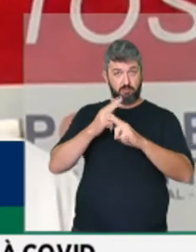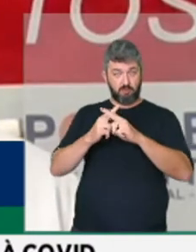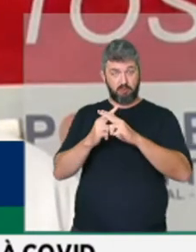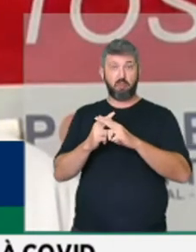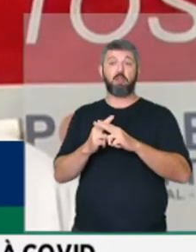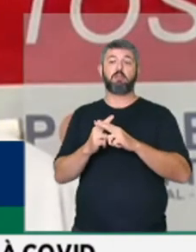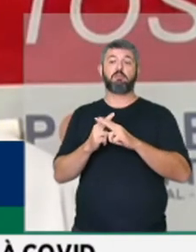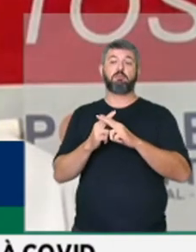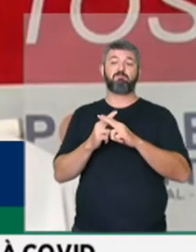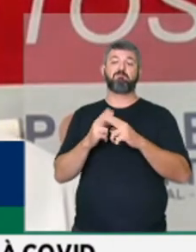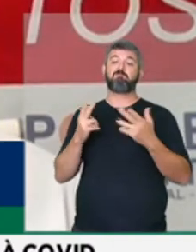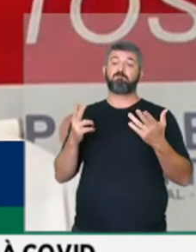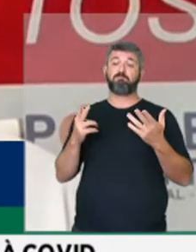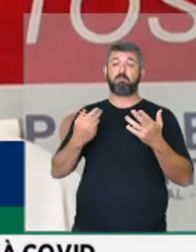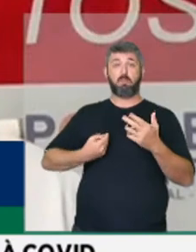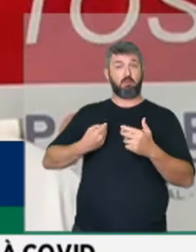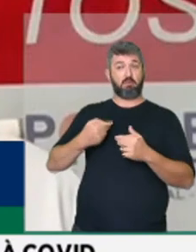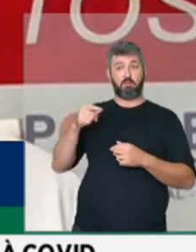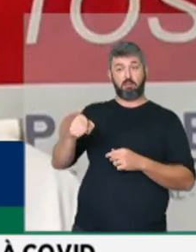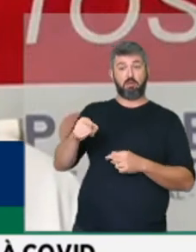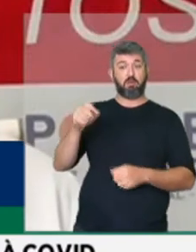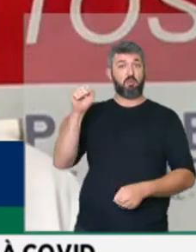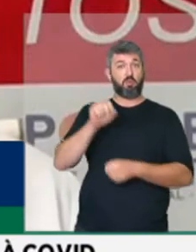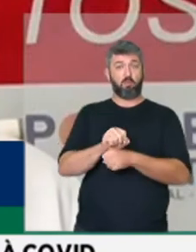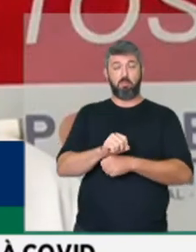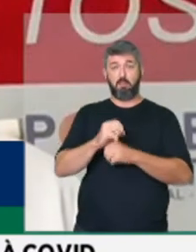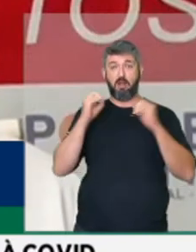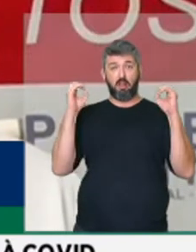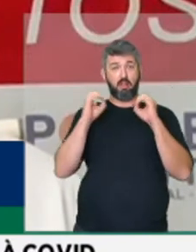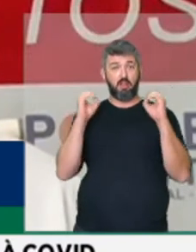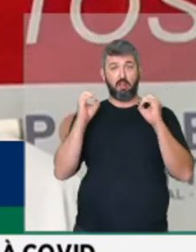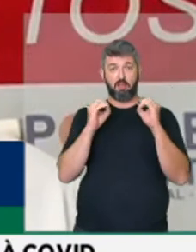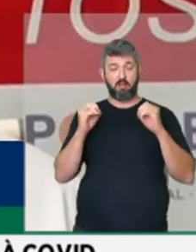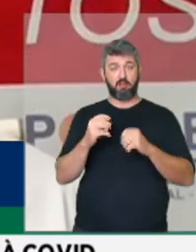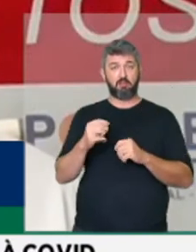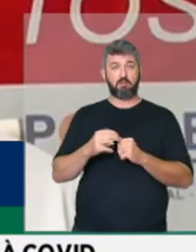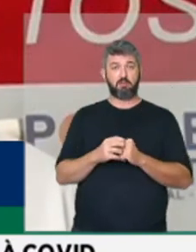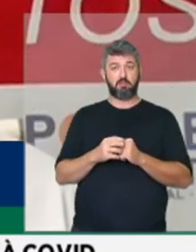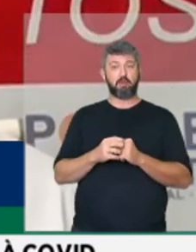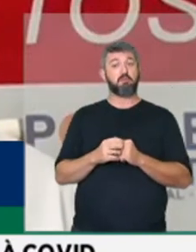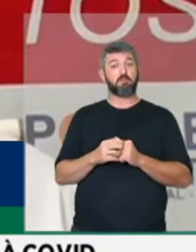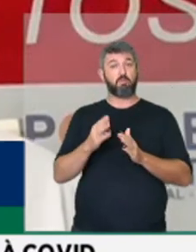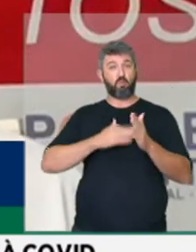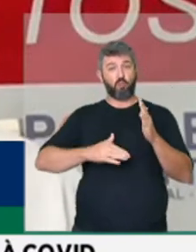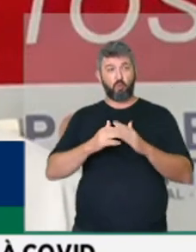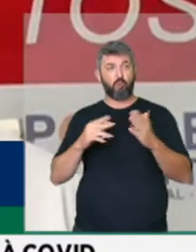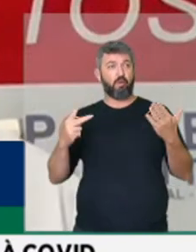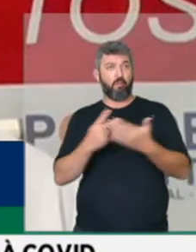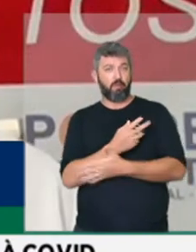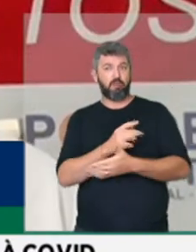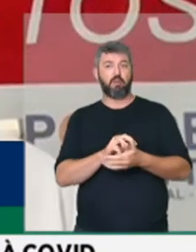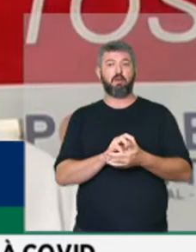ELES ESTAVAM ALI NA LINHA DE FRENTE, OS BANCOS FIZERAM ISSO, O BANCO DO BRASIL FEZ ISSO TAMBÉM, E A CAIXA FAZ O